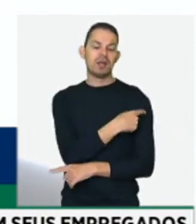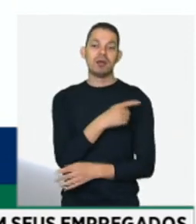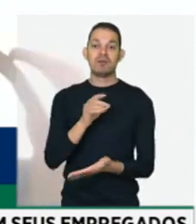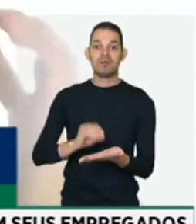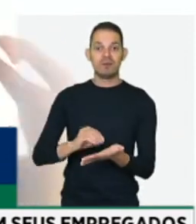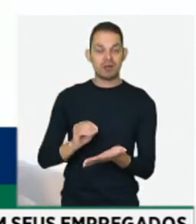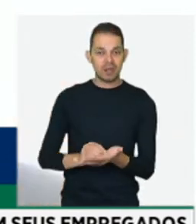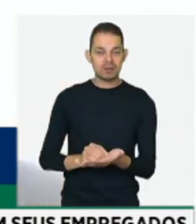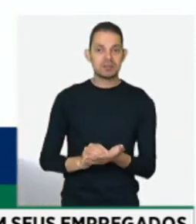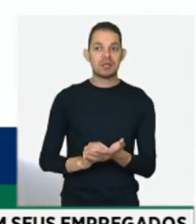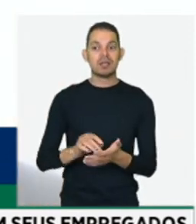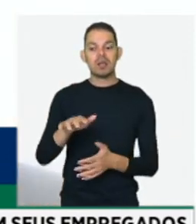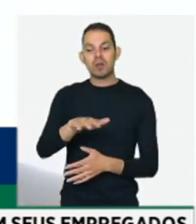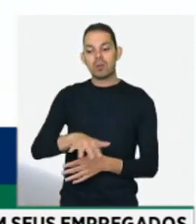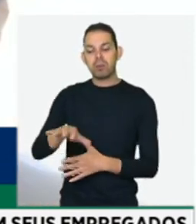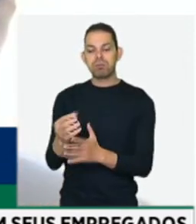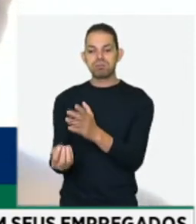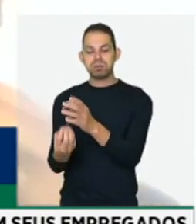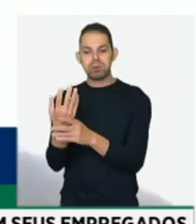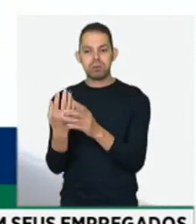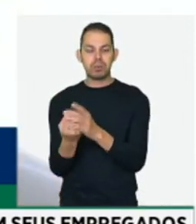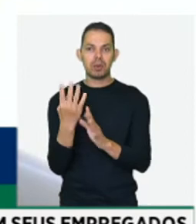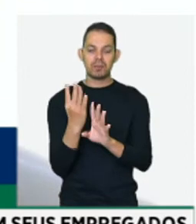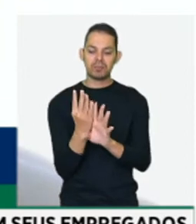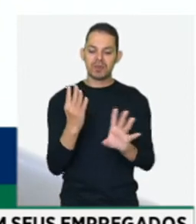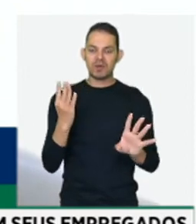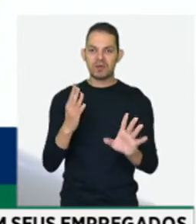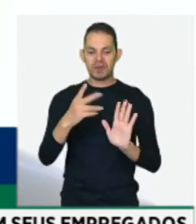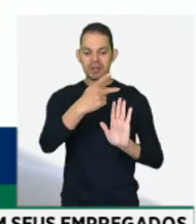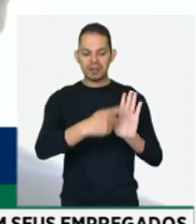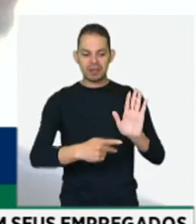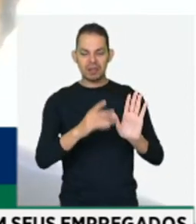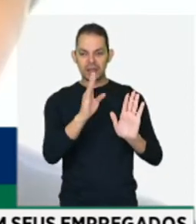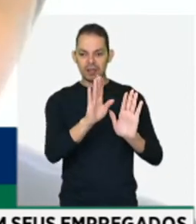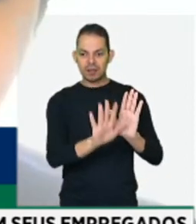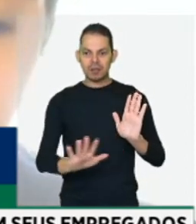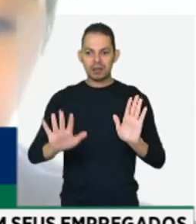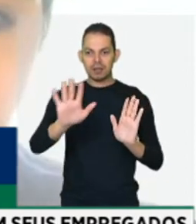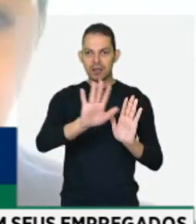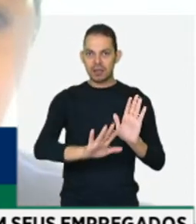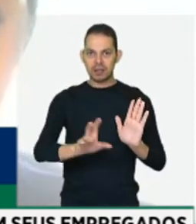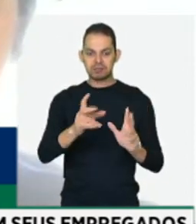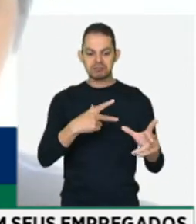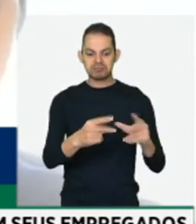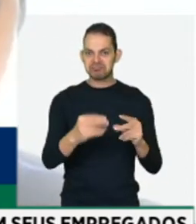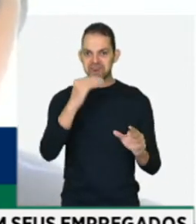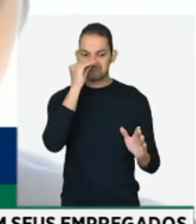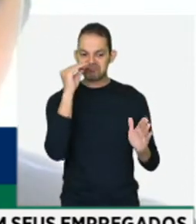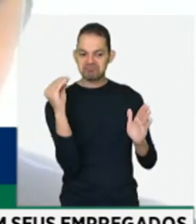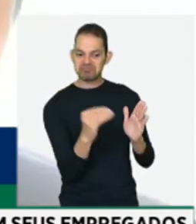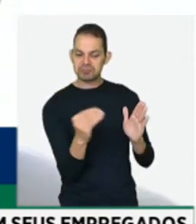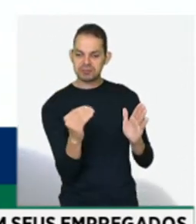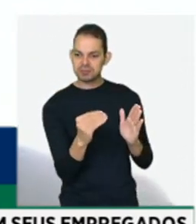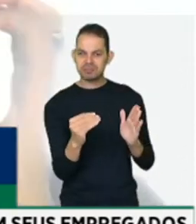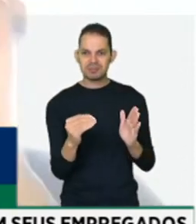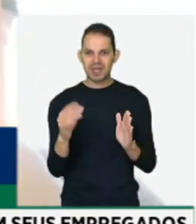MÃO DE COMPRAR LÁ NA FRENTE, MERCADO PARALELO, FILA QUE NÃO RESPEITE O PLANO NACIONAL DE IMUNIZAÇÃO, NÃO É O CAMINHO QUE NÓS ENTENDEMOS QUE SEJA UM CAMINHO MUITO MAIS